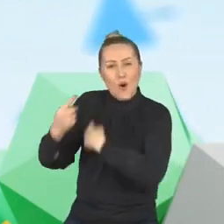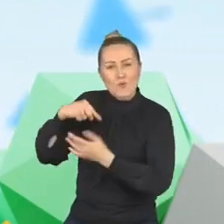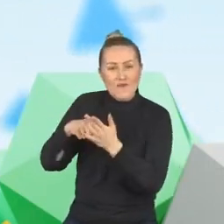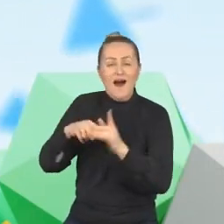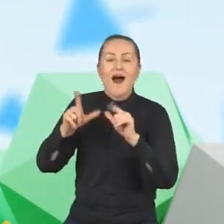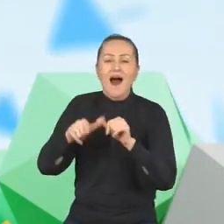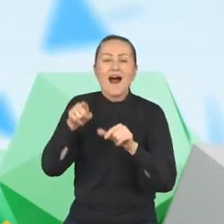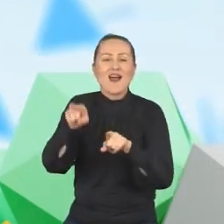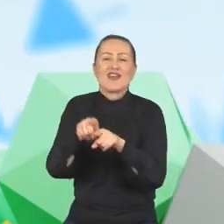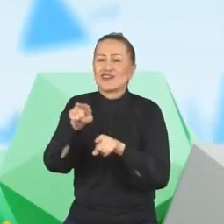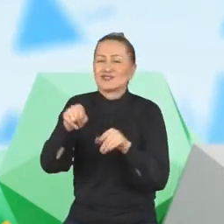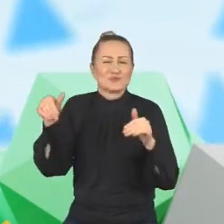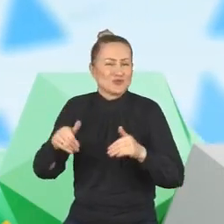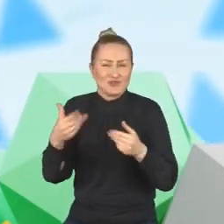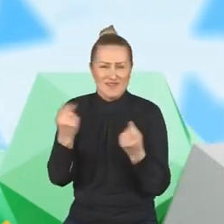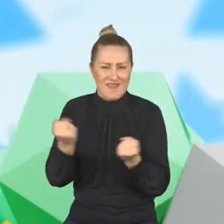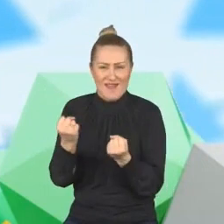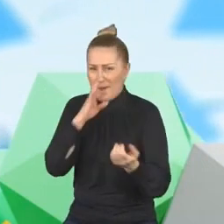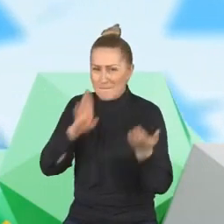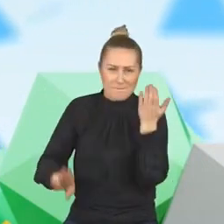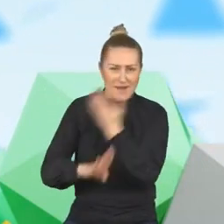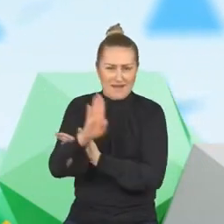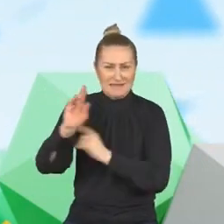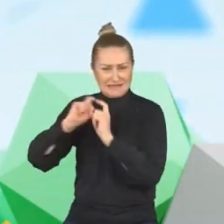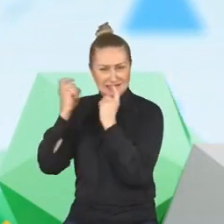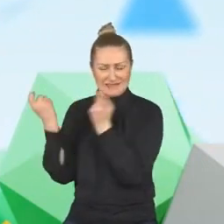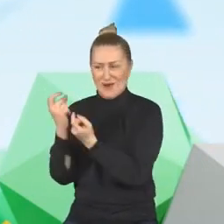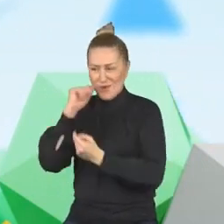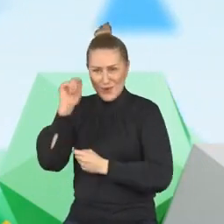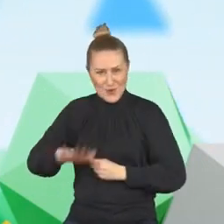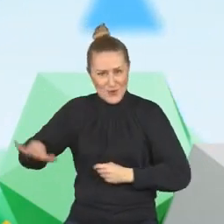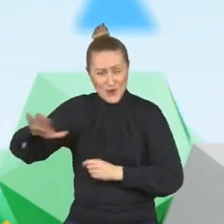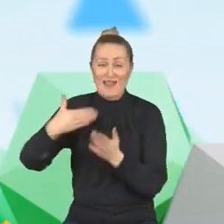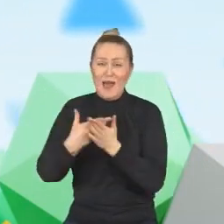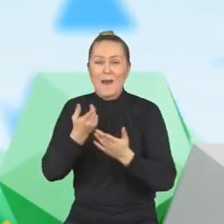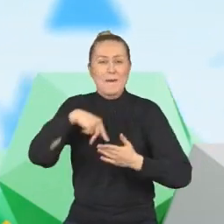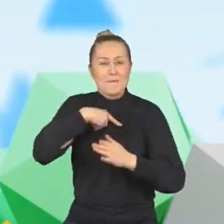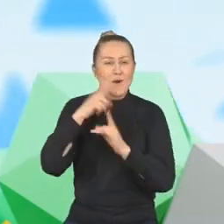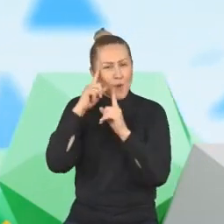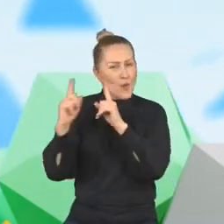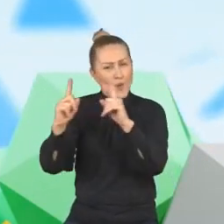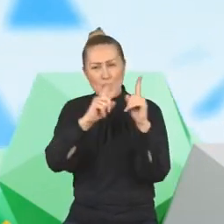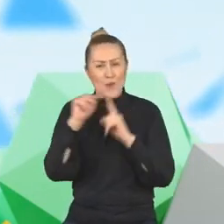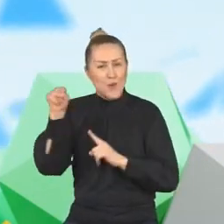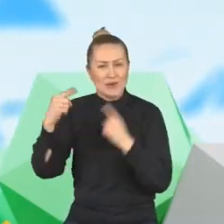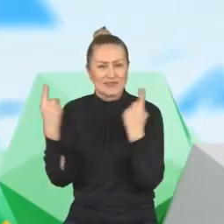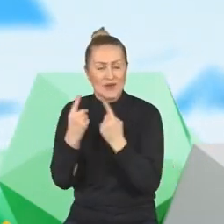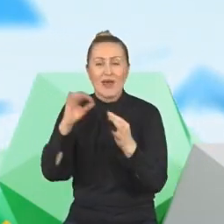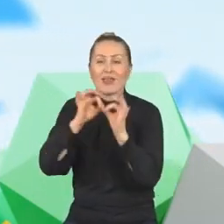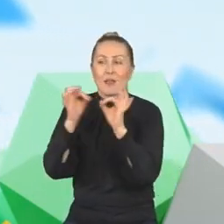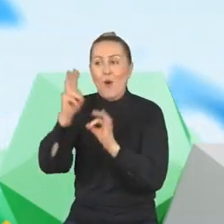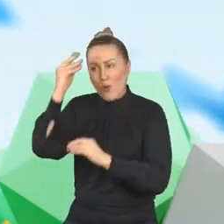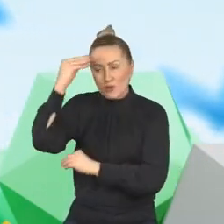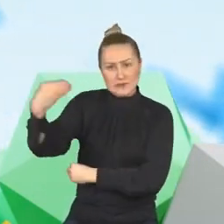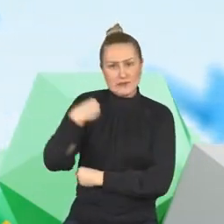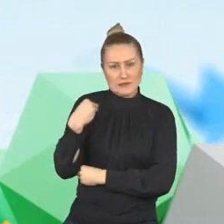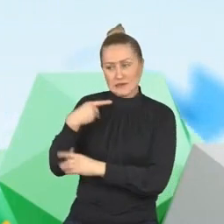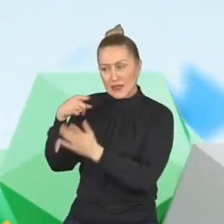może wcale nie jest reprezentatywna dla całego społeczeństwa. Więc bądźmy ostrożni w tych sytuacjach, kiedy ktoś zwraca naszą uwagę na jakieś zjawisko społeczne